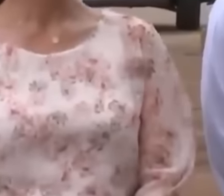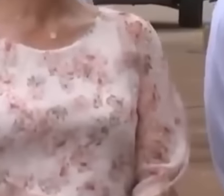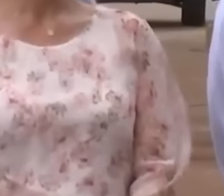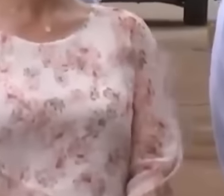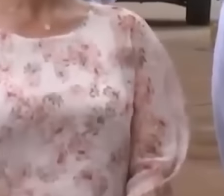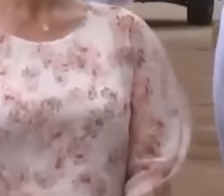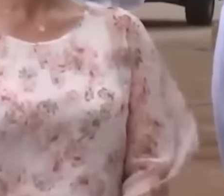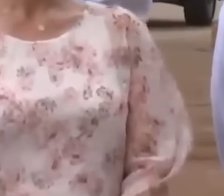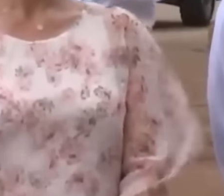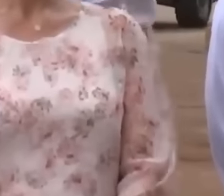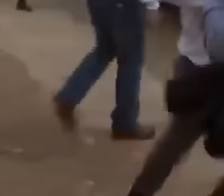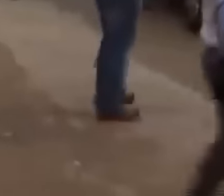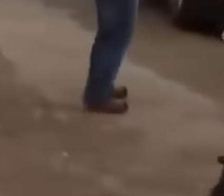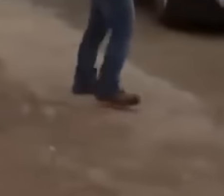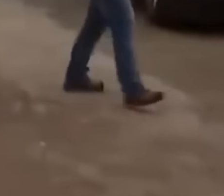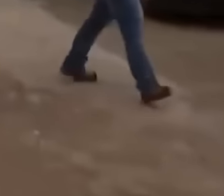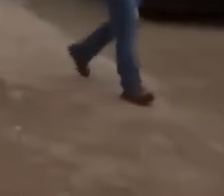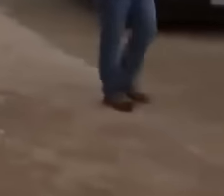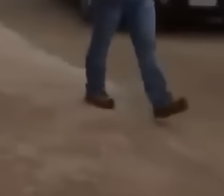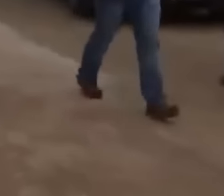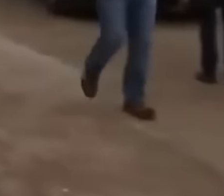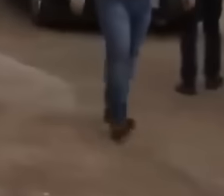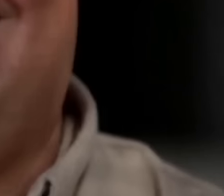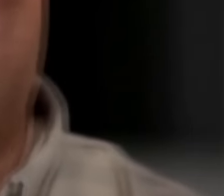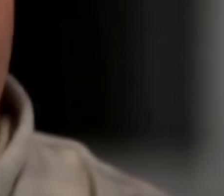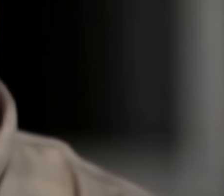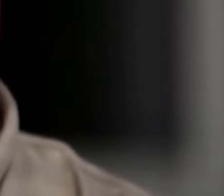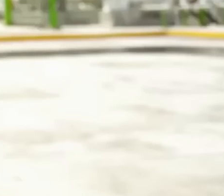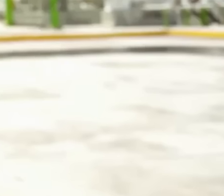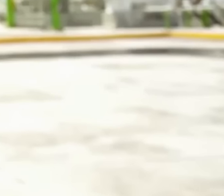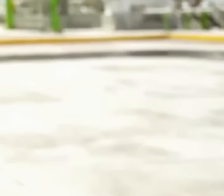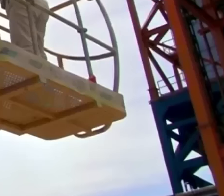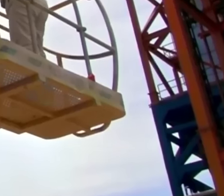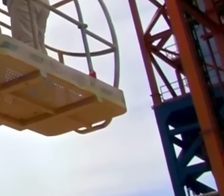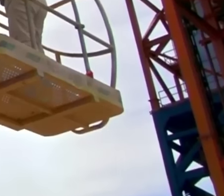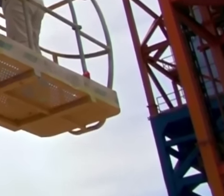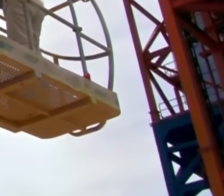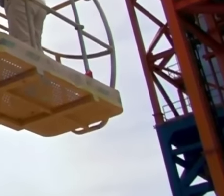procesar su combustible, que sí podemos mirar al mundo de frente sin pedir permiso para ser dueños